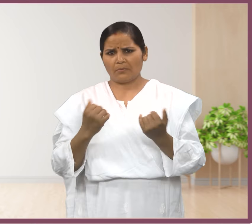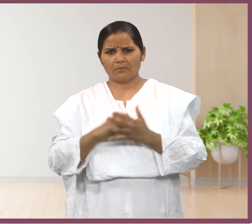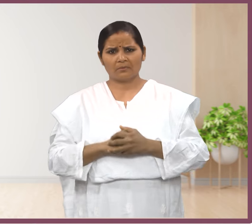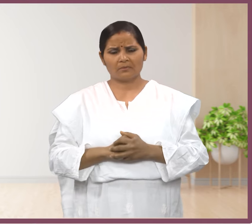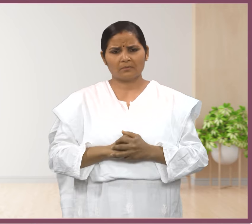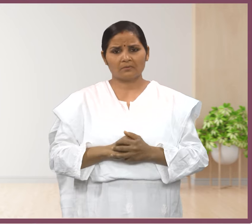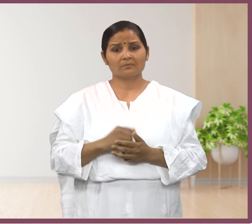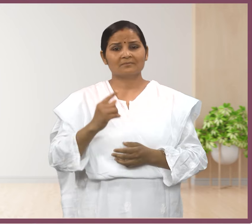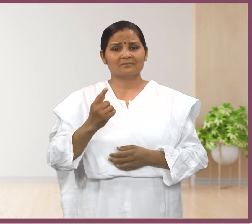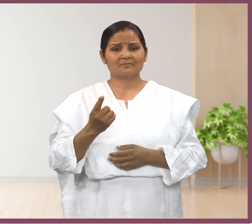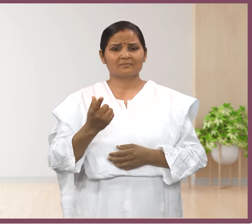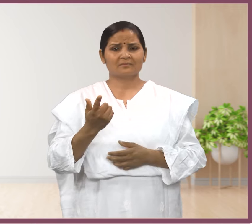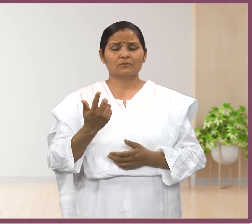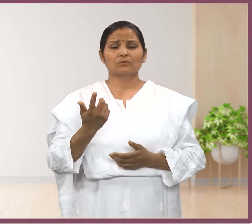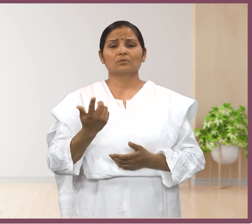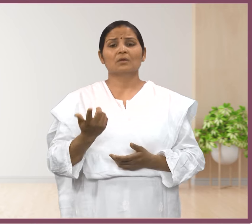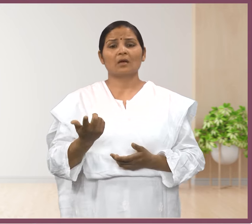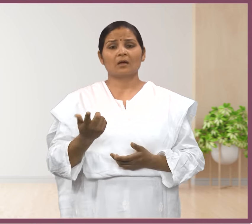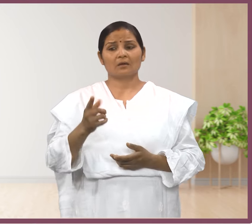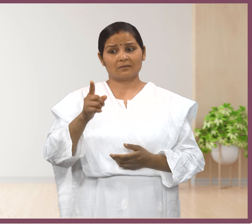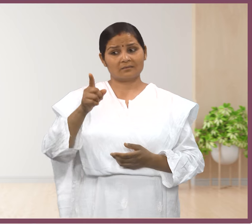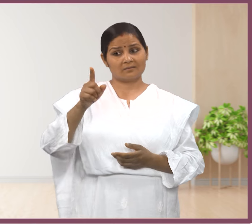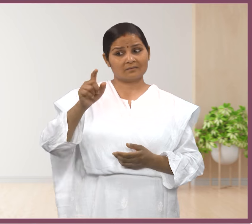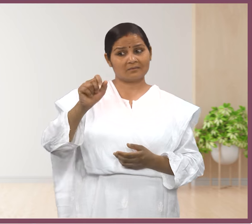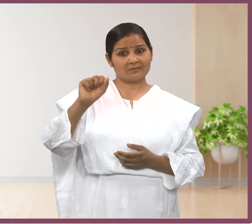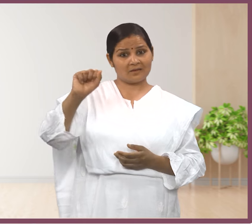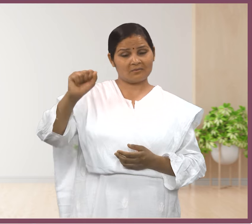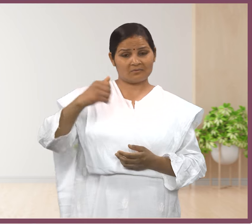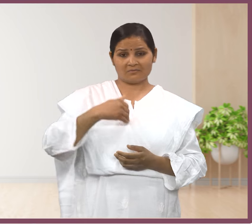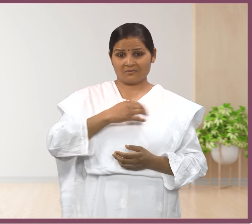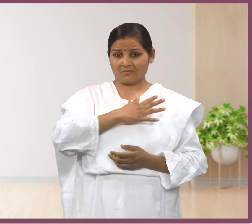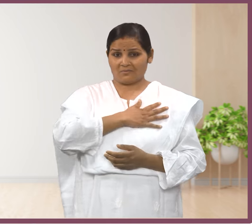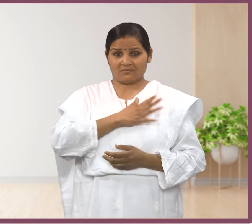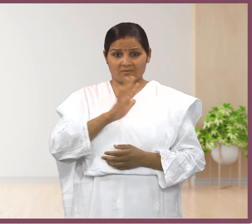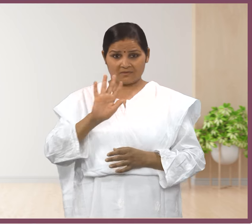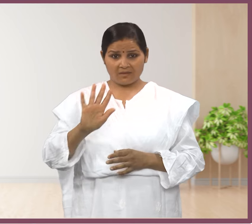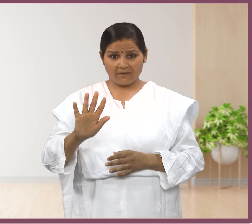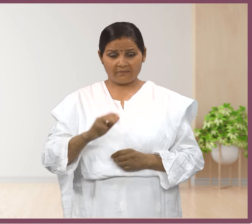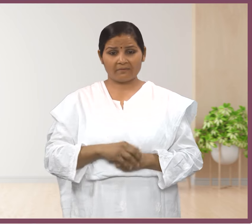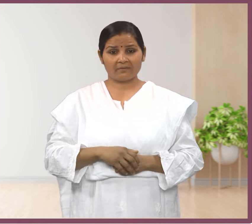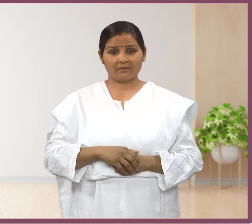ఆ వ్యక్తి అన్నాడు, మీకు నా పైన విశ్వాసం ఉందా?